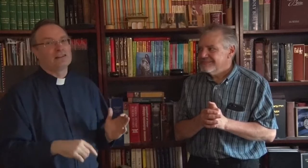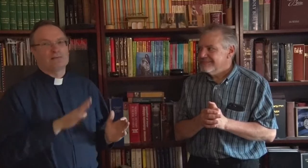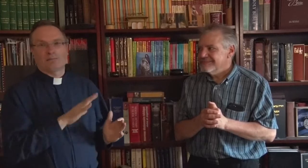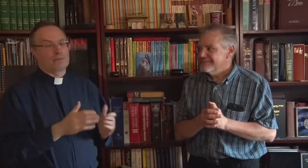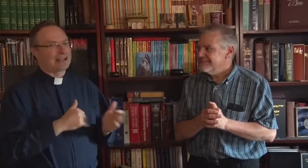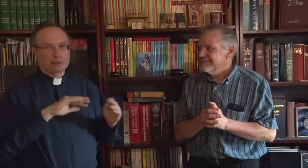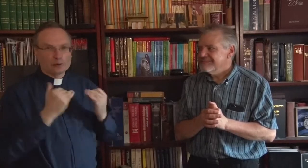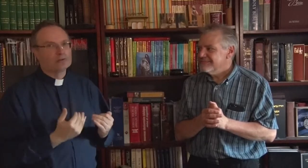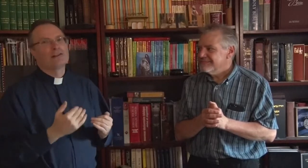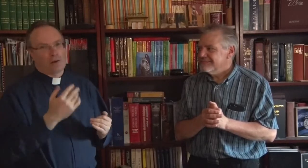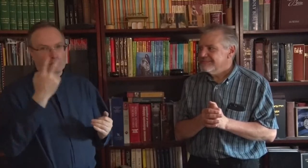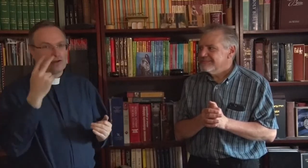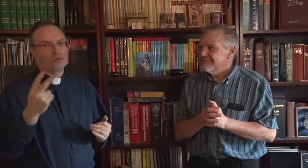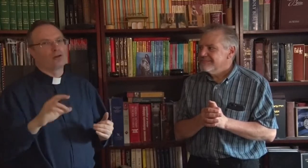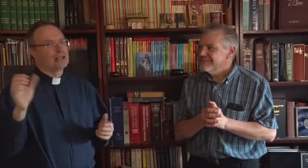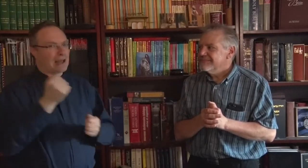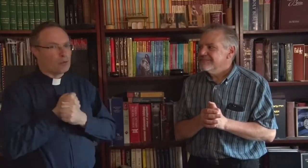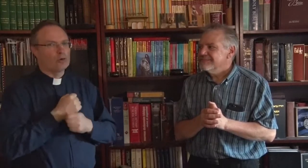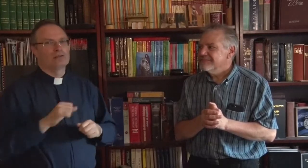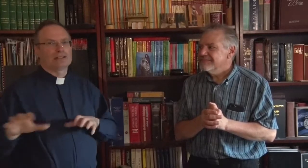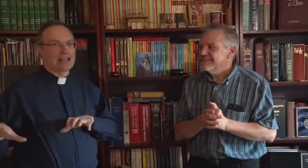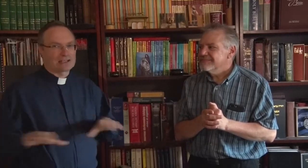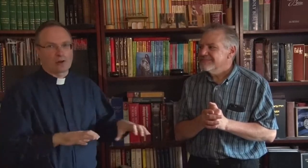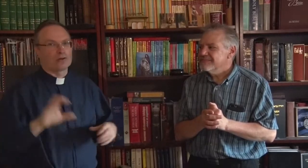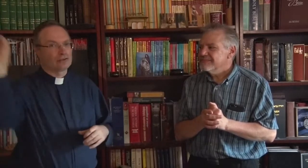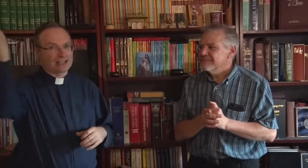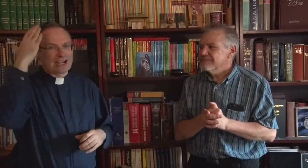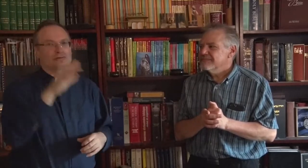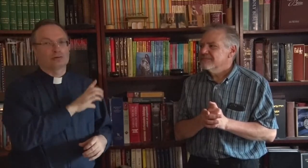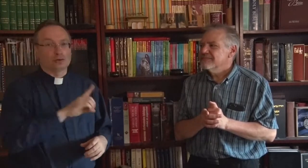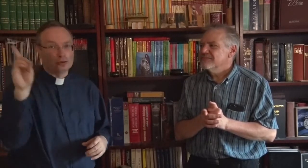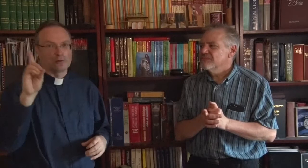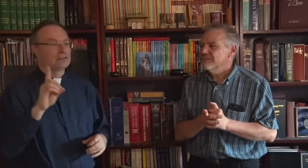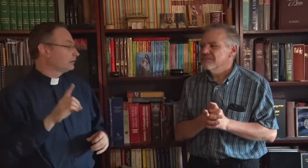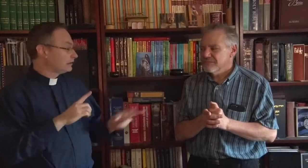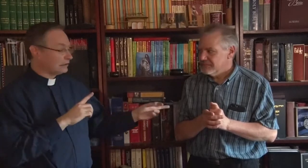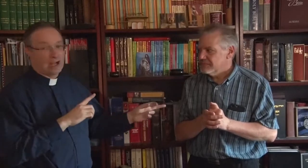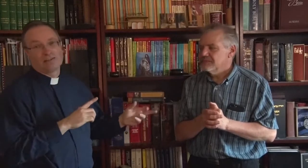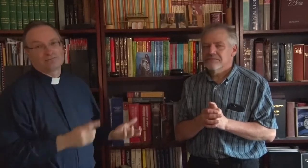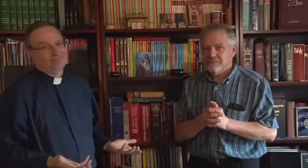mais malgré tout il a vu l’amour et l’action de la grâce de Dieu. Il a…